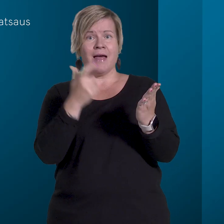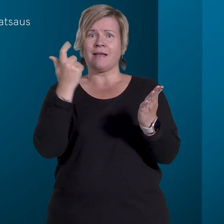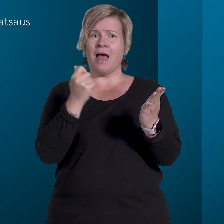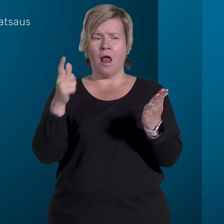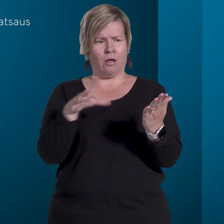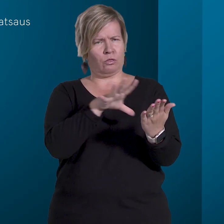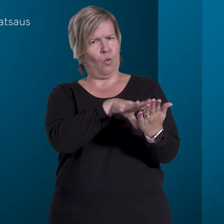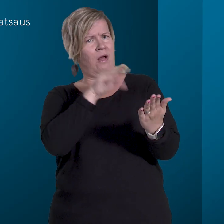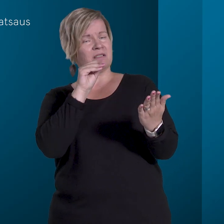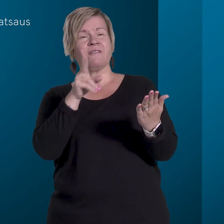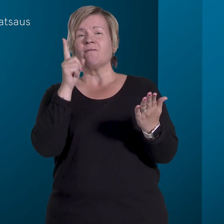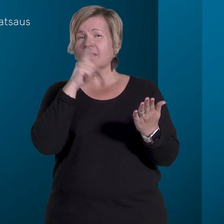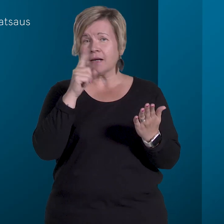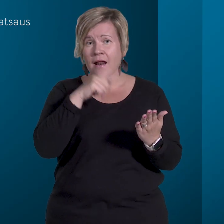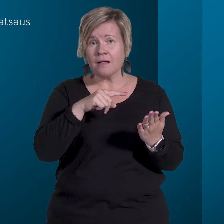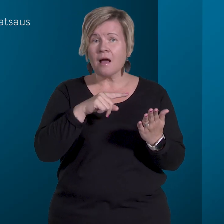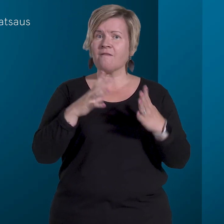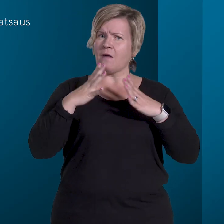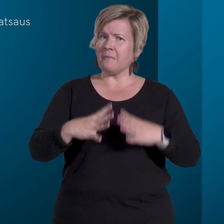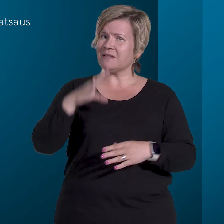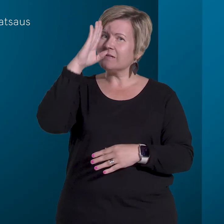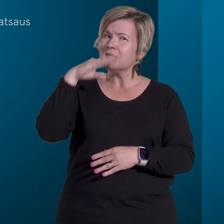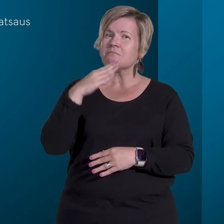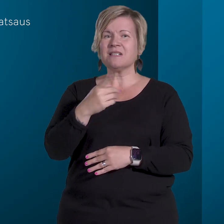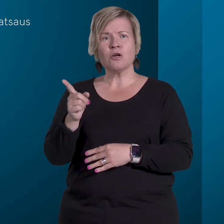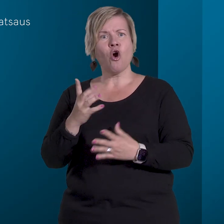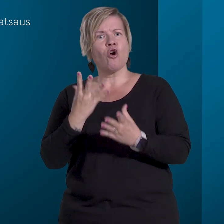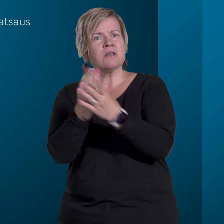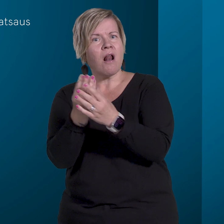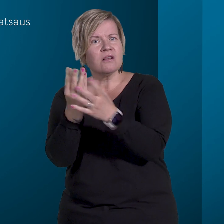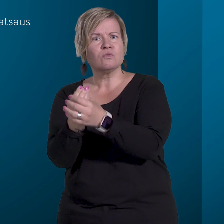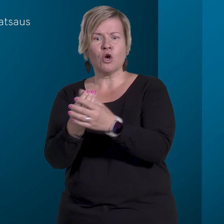ja kaventaa merkittävällä tavalla vammaisten henkilöiden osallisuutta -